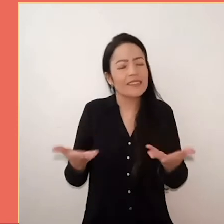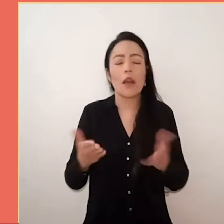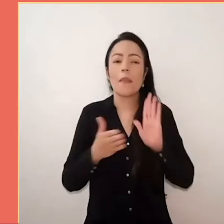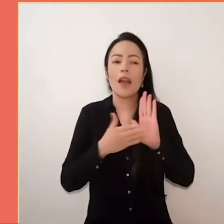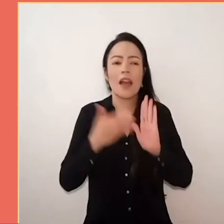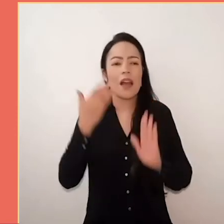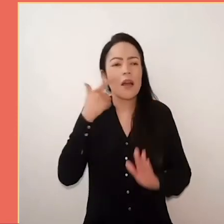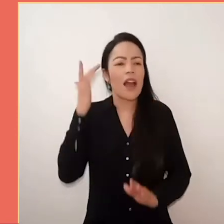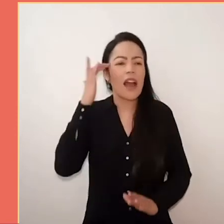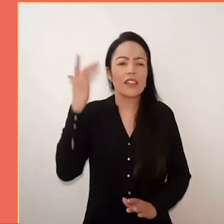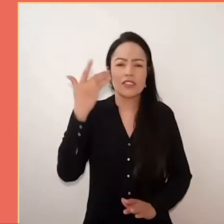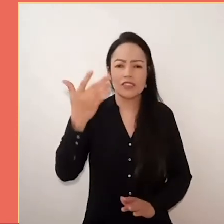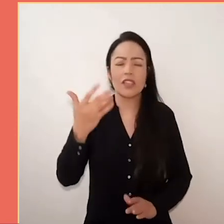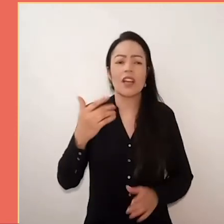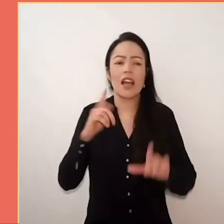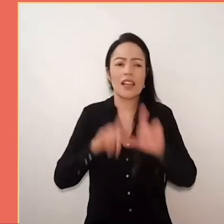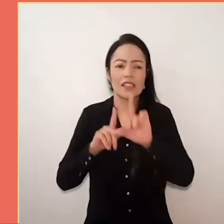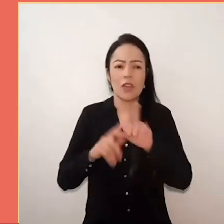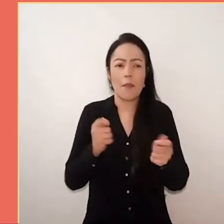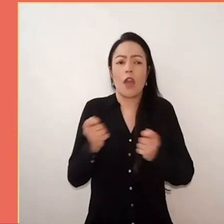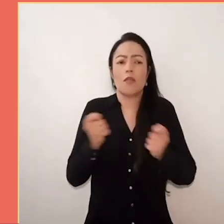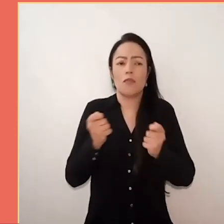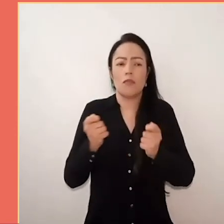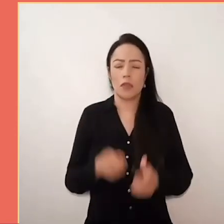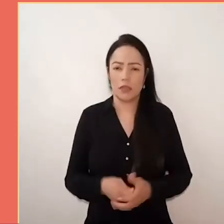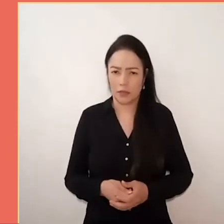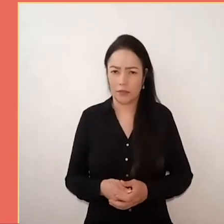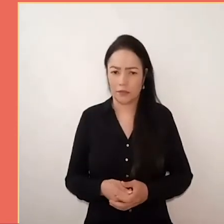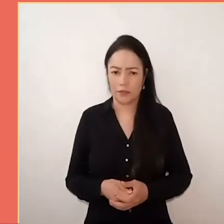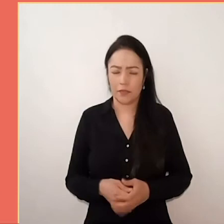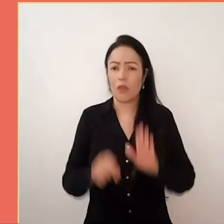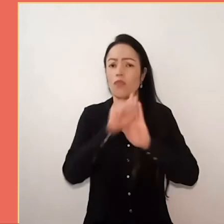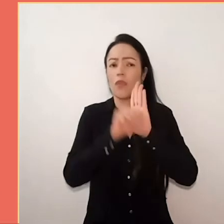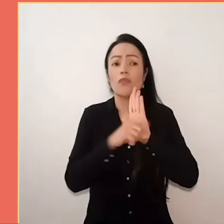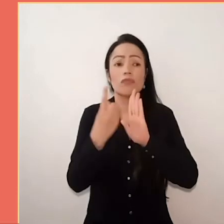de que a literatura é pra controlar, nem no século 18 cabia mais,